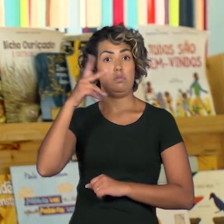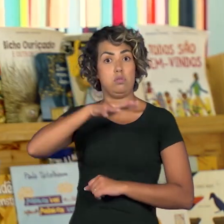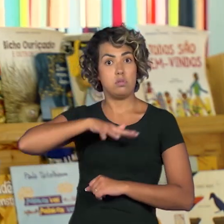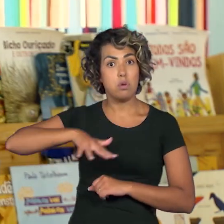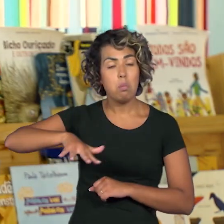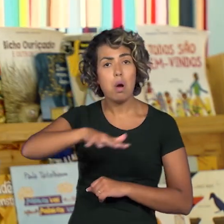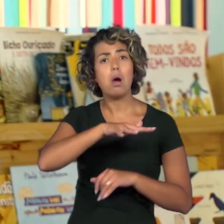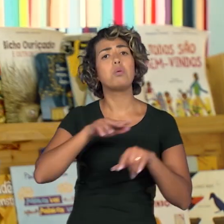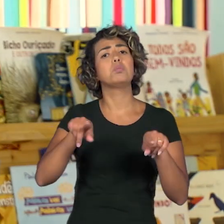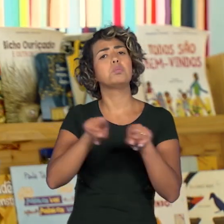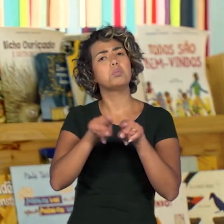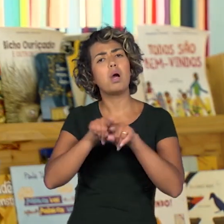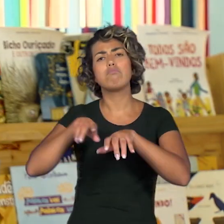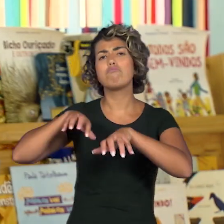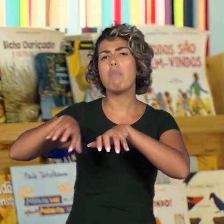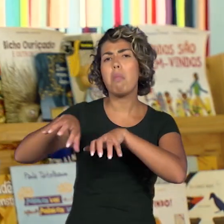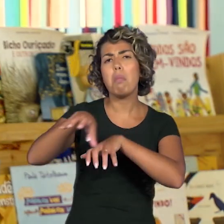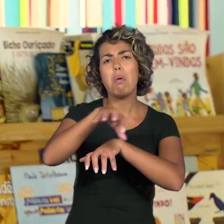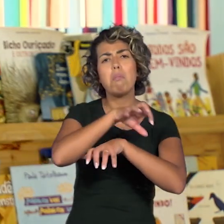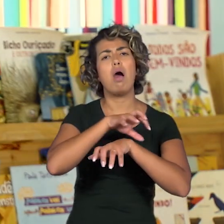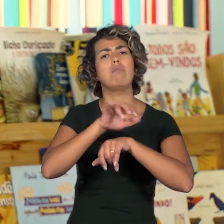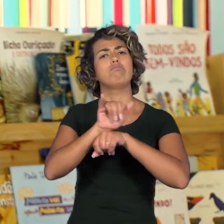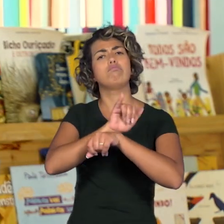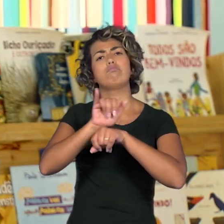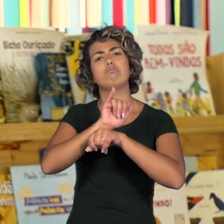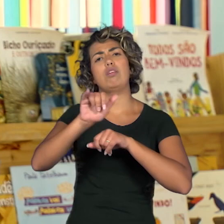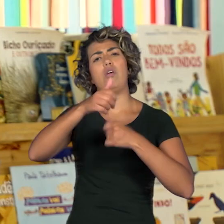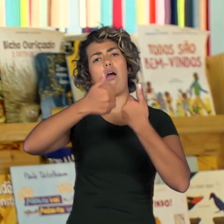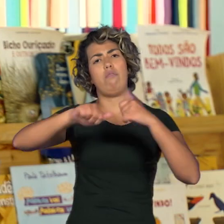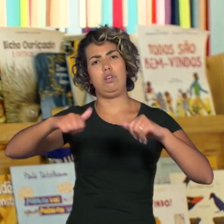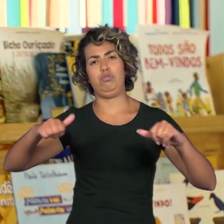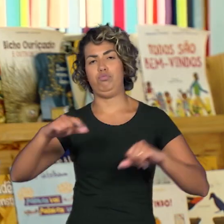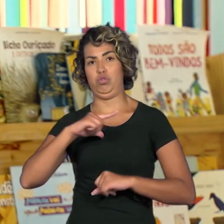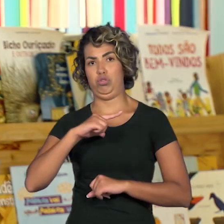DA "FORMAÇÃO DA CIDADE" E DEMAIS INSTRUMENTOS AVALIATIVOS.